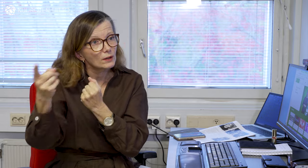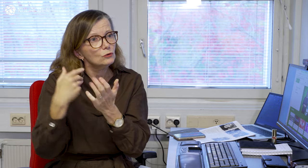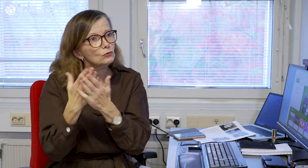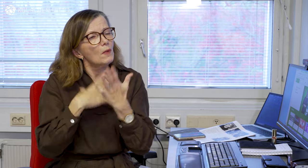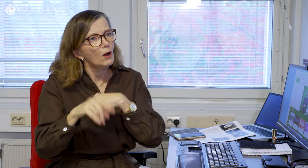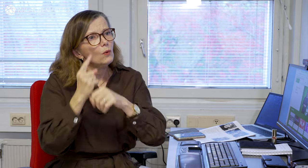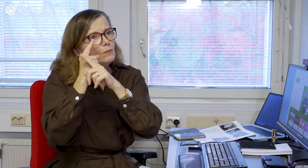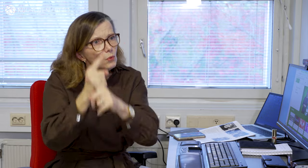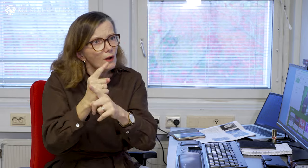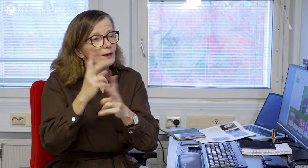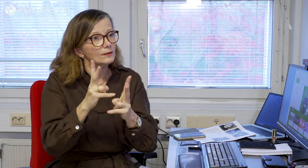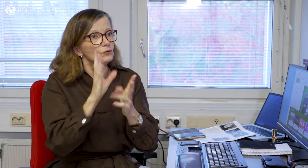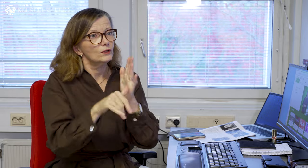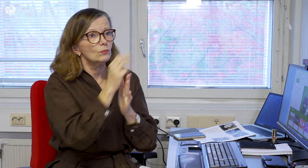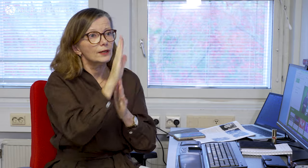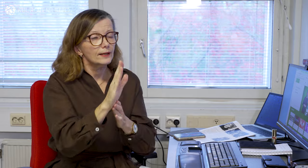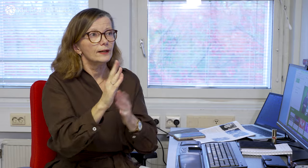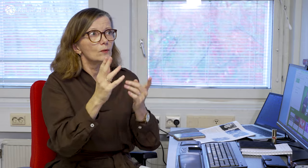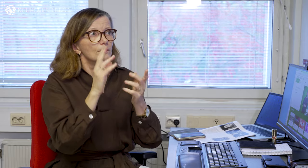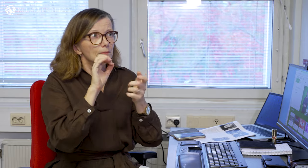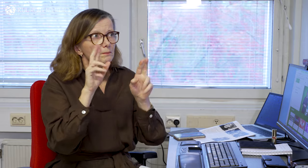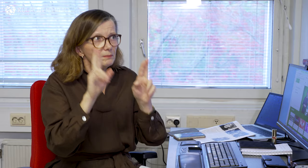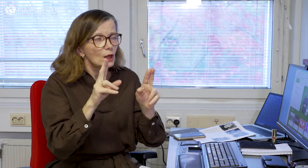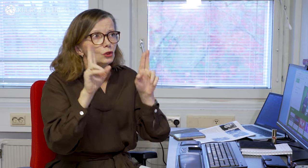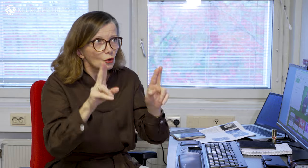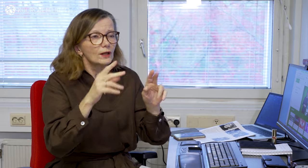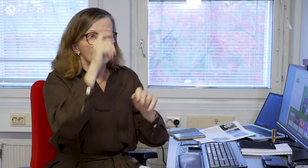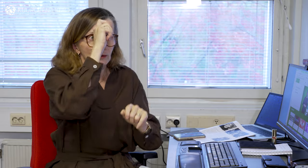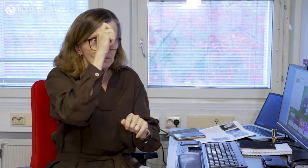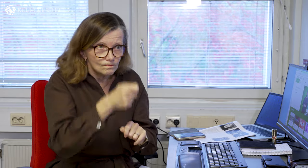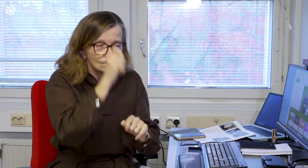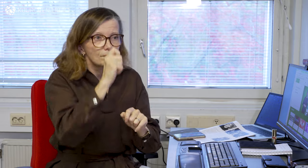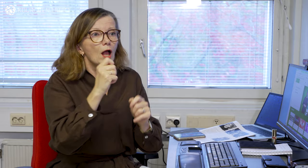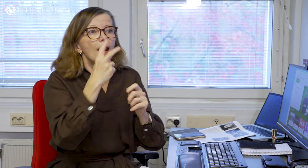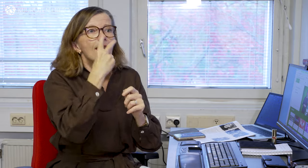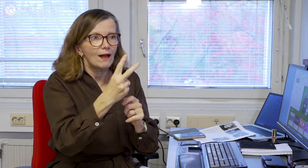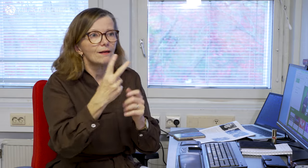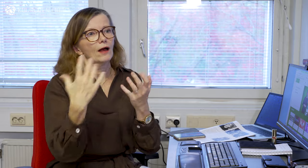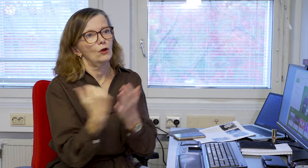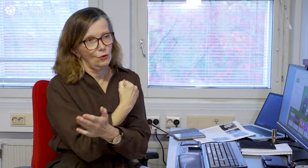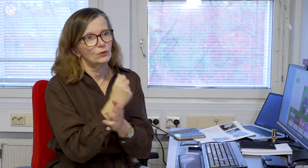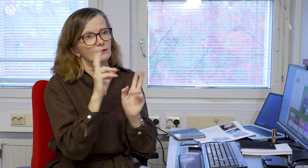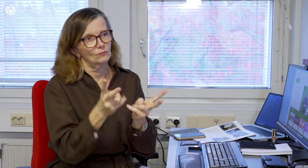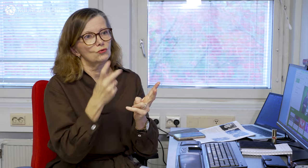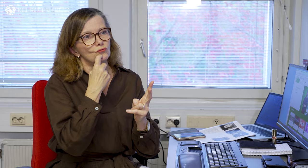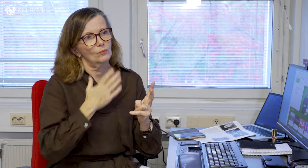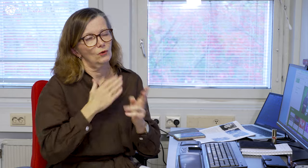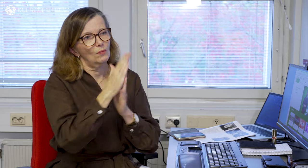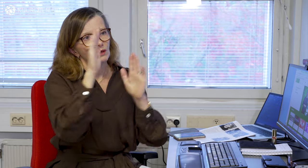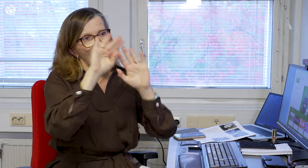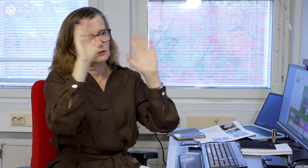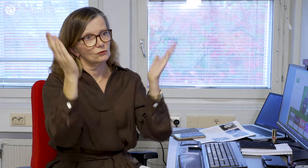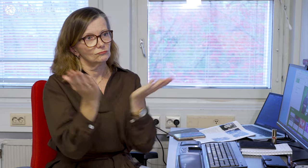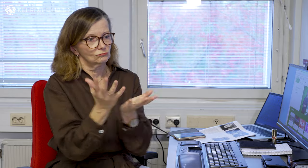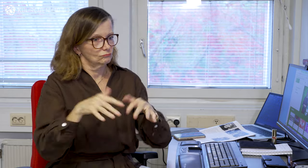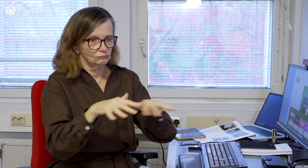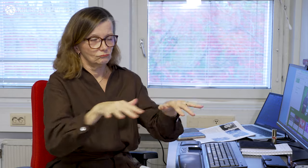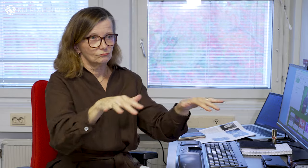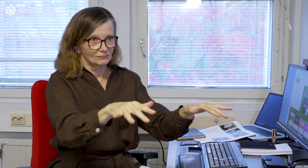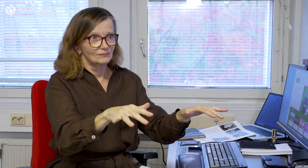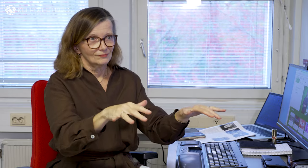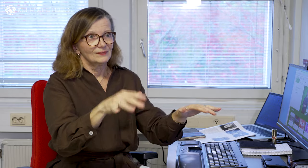Haluamme, että Viittomakielinen kirjasto on näkyvillä Suomen kirjastomaailmassa.